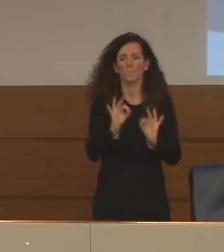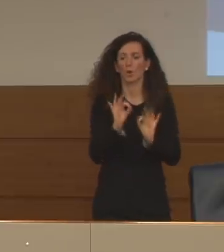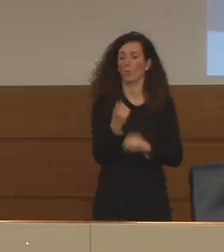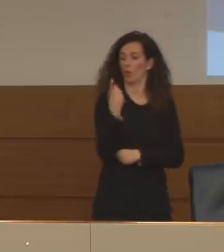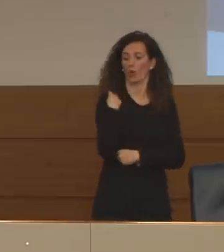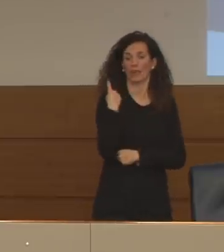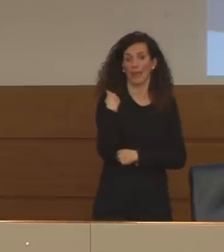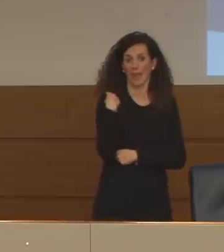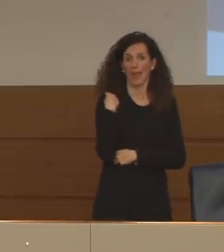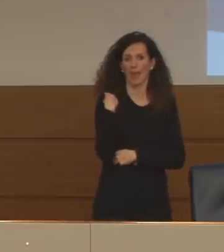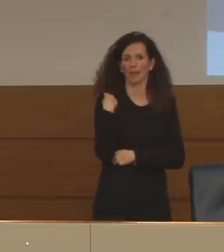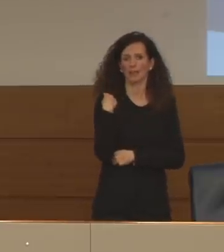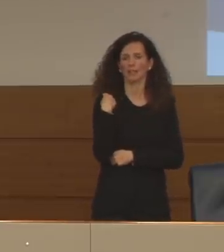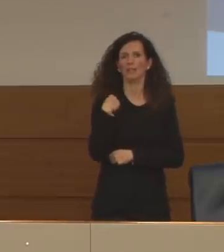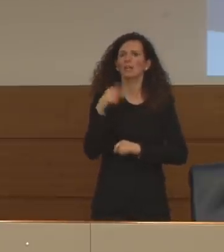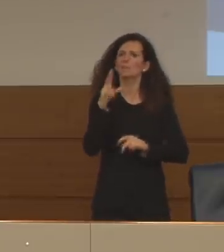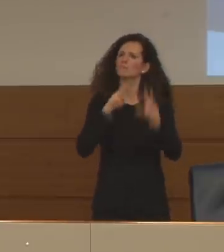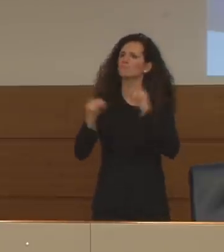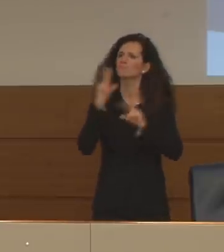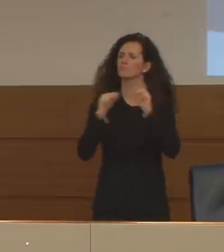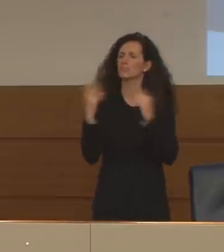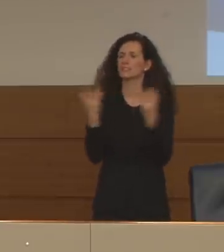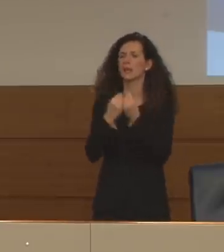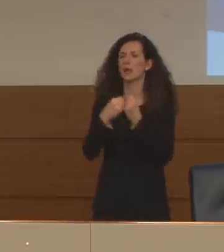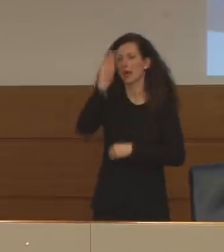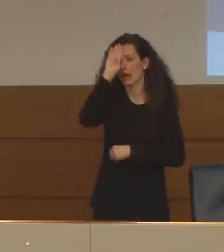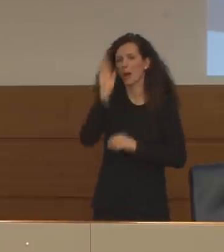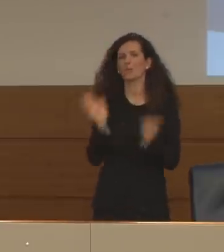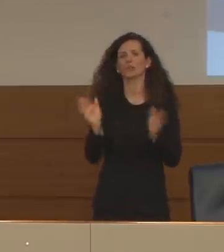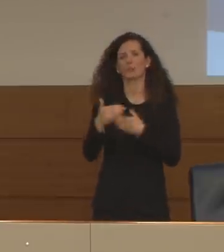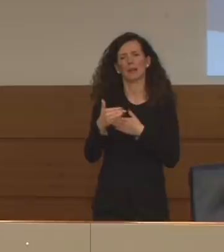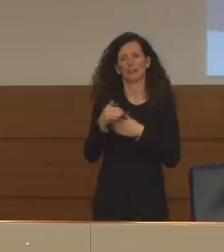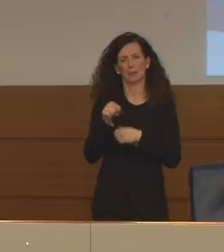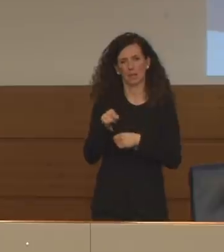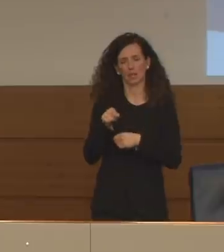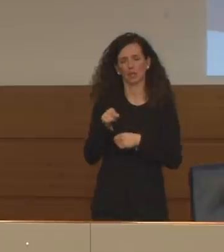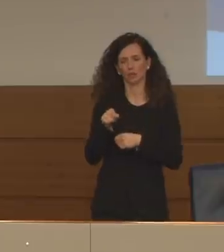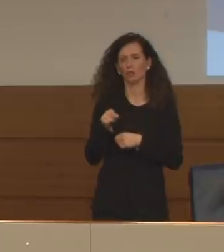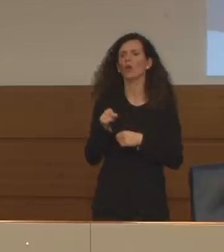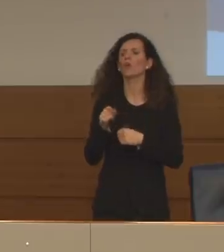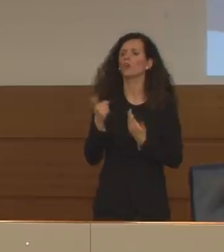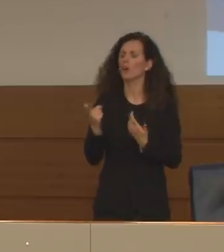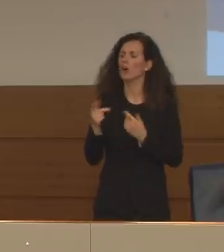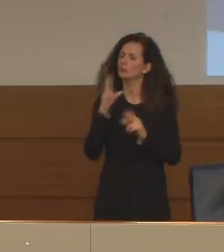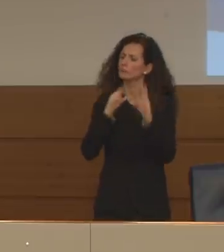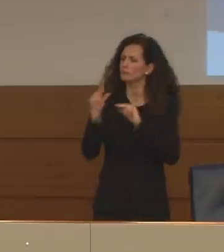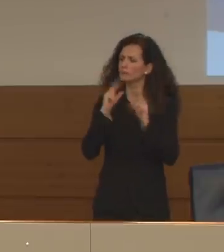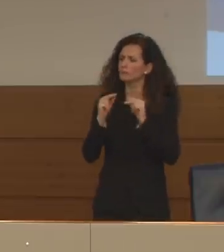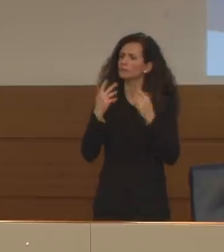parlavo con il capo del dipartimento che mi diceva che da tempo il dipartimento